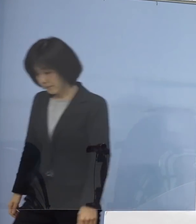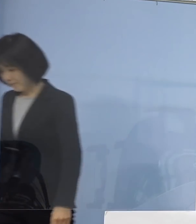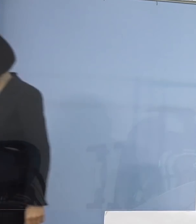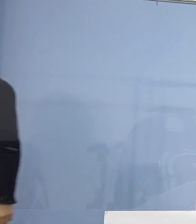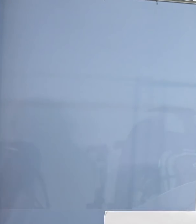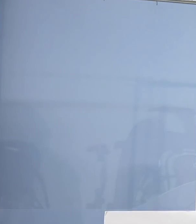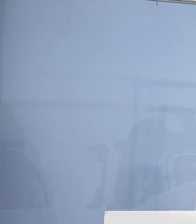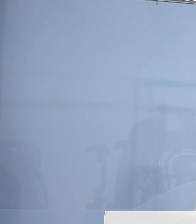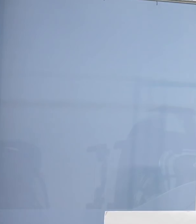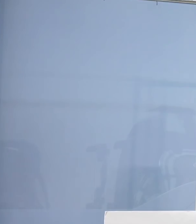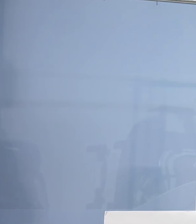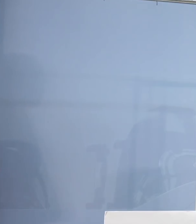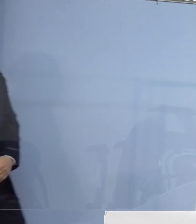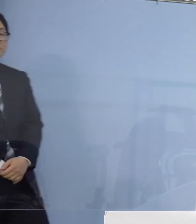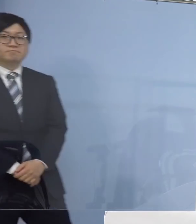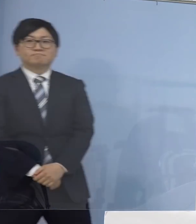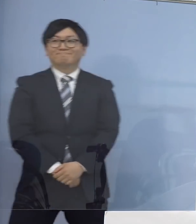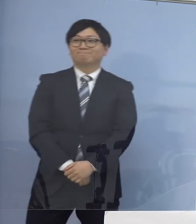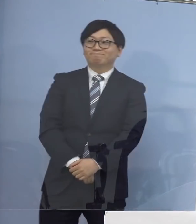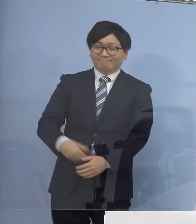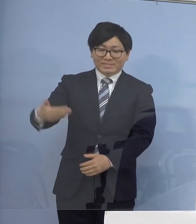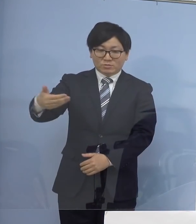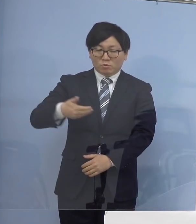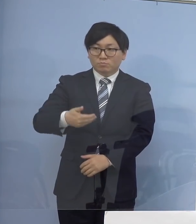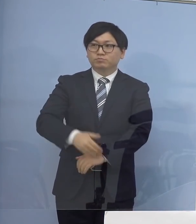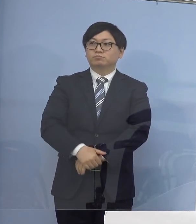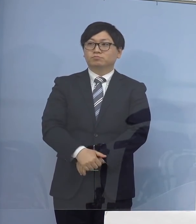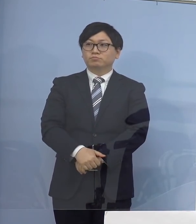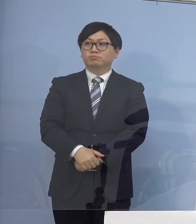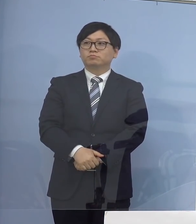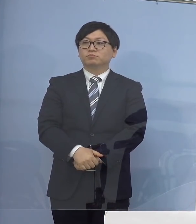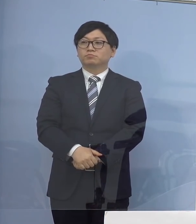（幹事社：NHK） 幹事社から質問させていただきます